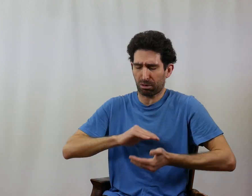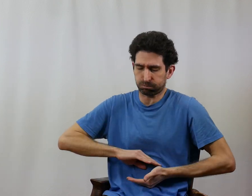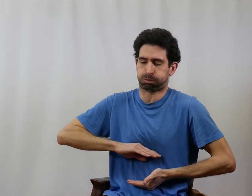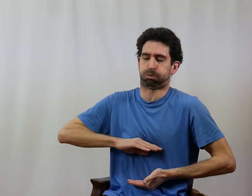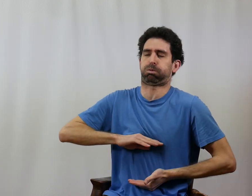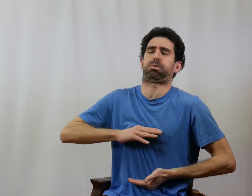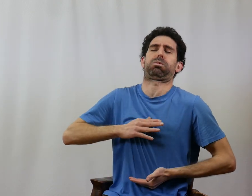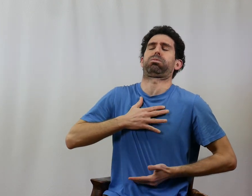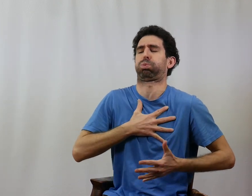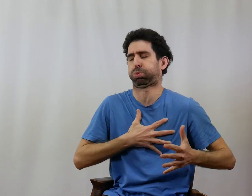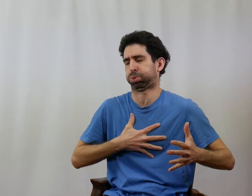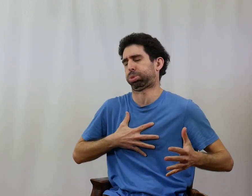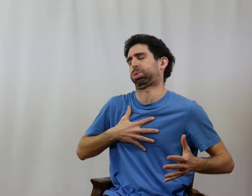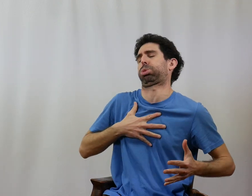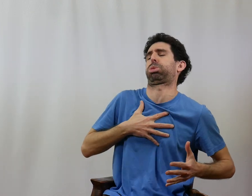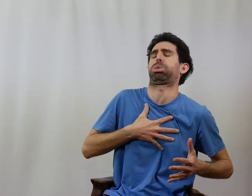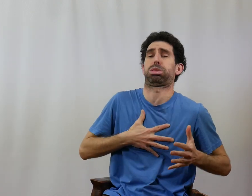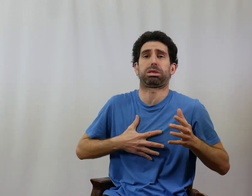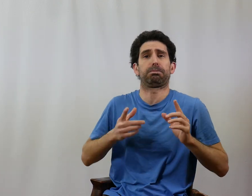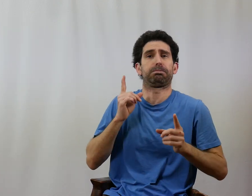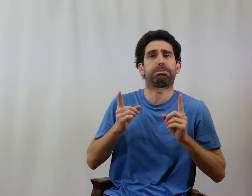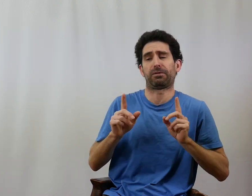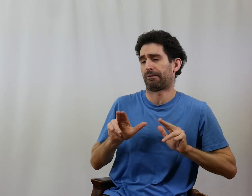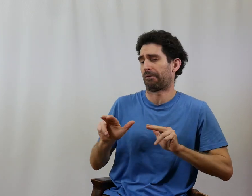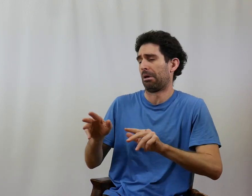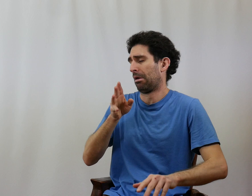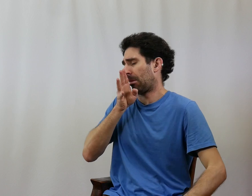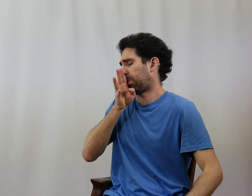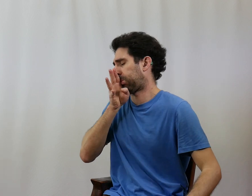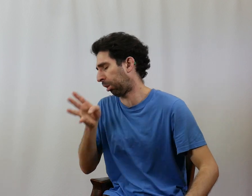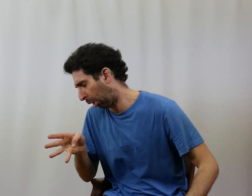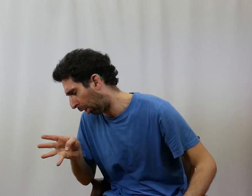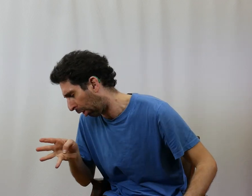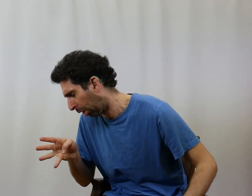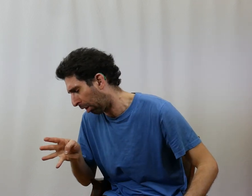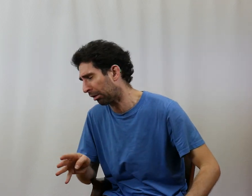au point d'en avoir des nausées. Parfois, elle va vomir.